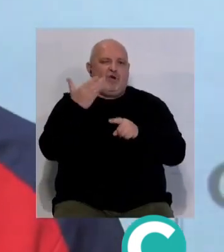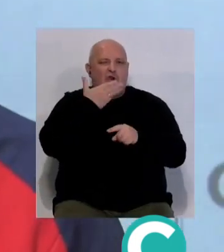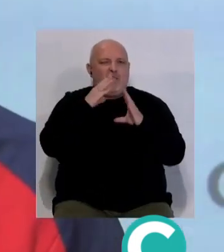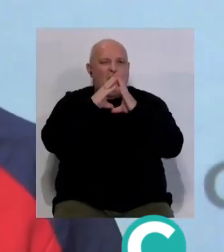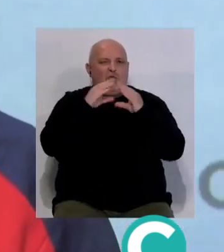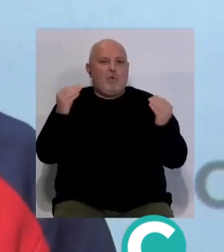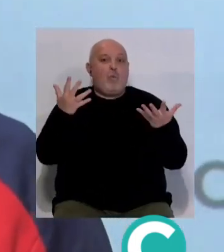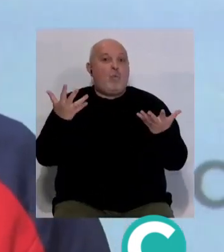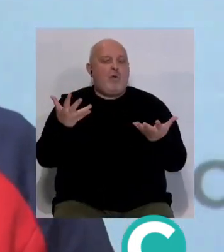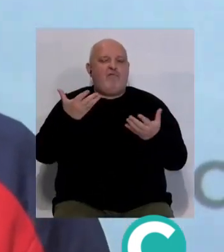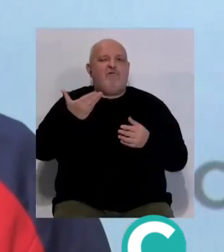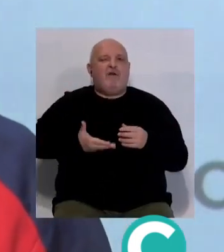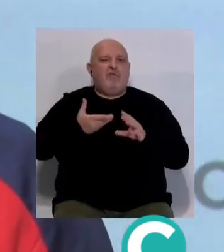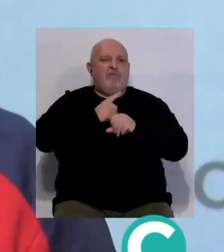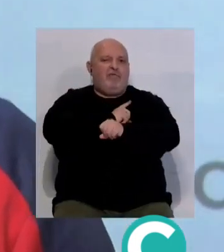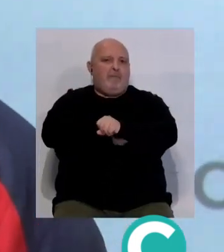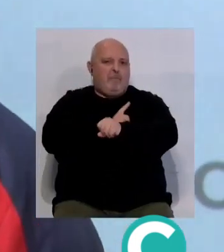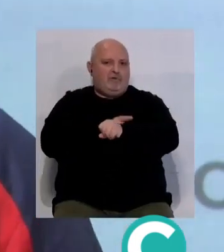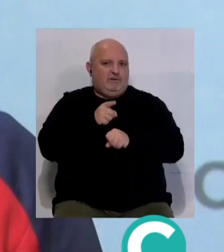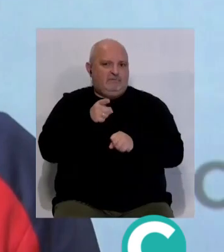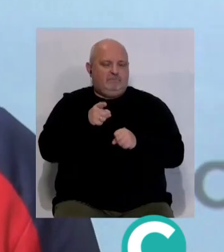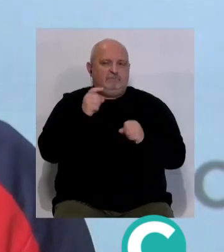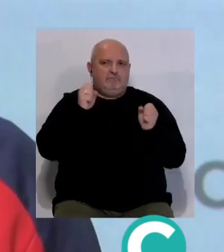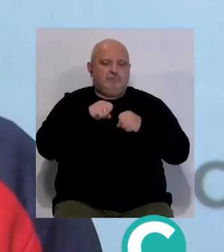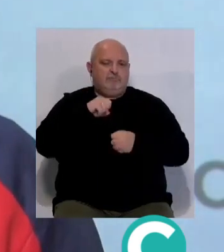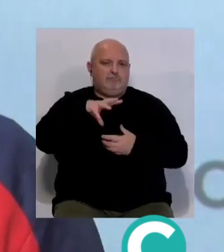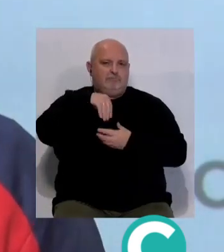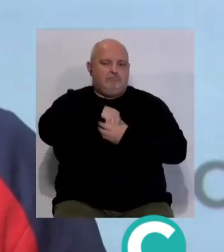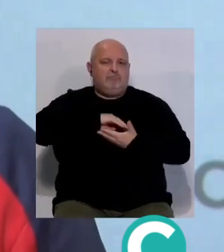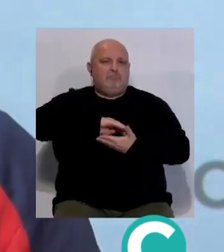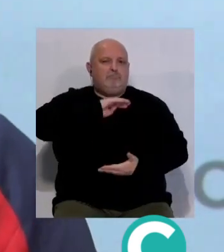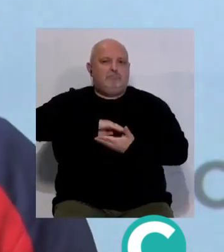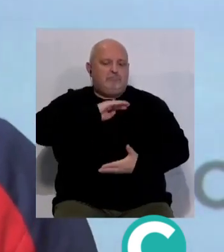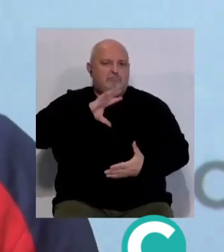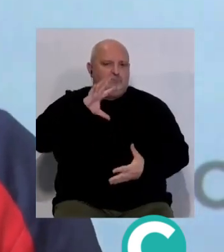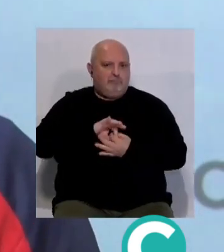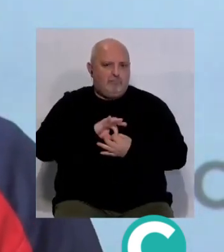pues Cuáles son los valores del deporte aplicados competencial pues a a ya sea en el colegio con los